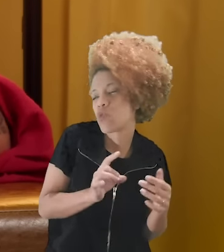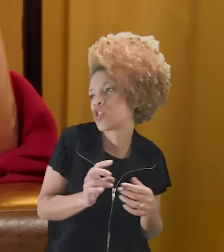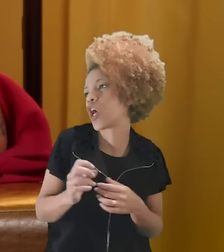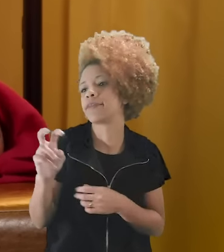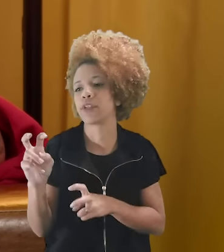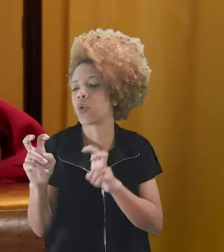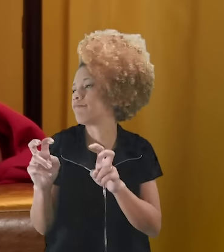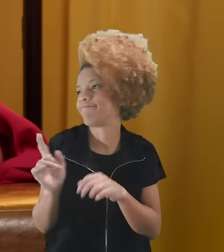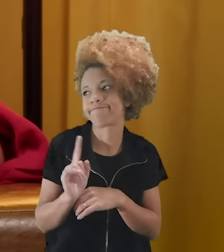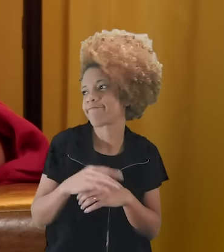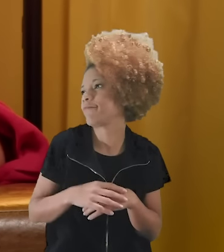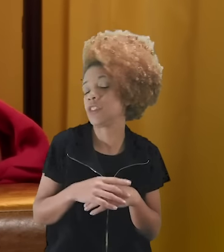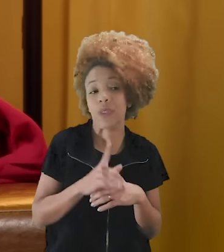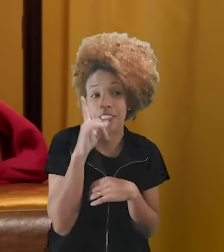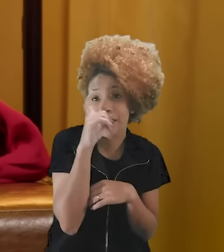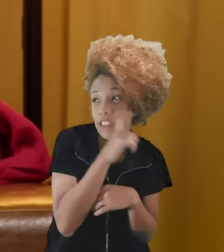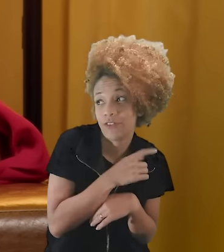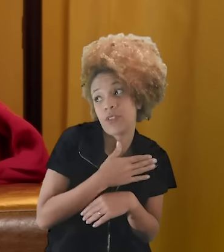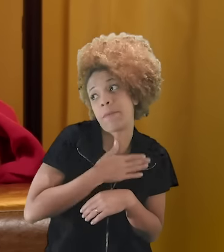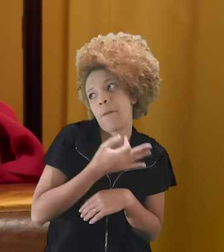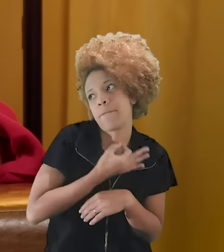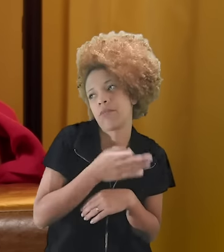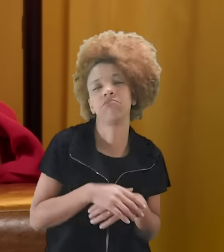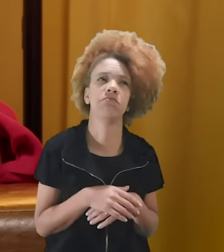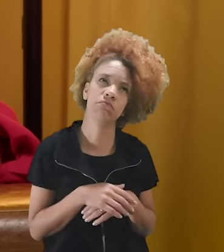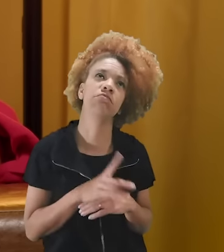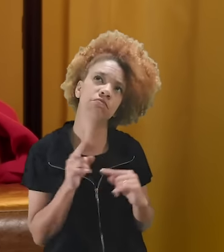só os cinco contra cinco então deixa um pouco mais difícil na minha opinião tá faz sentido